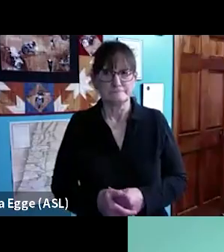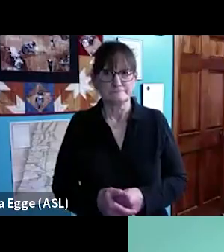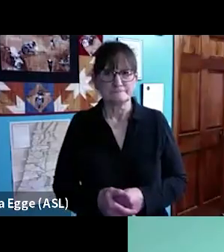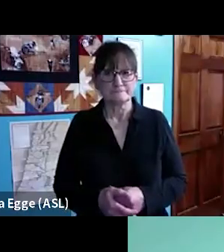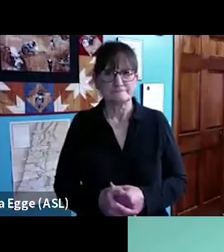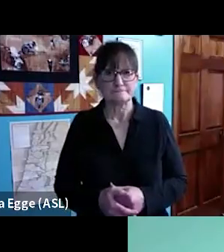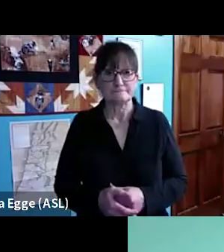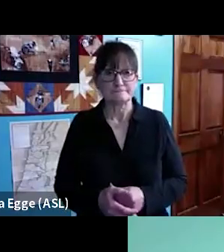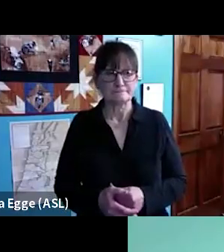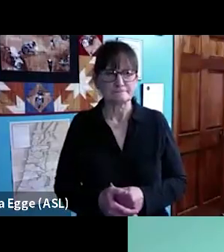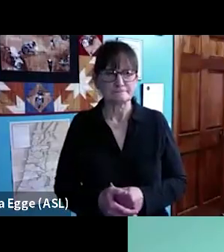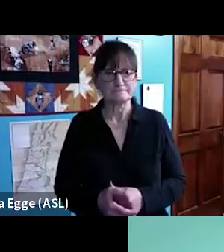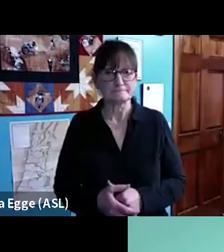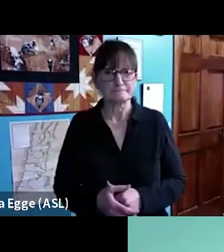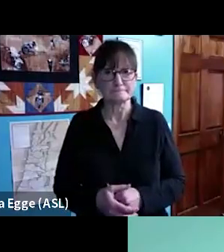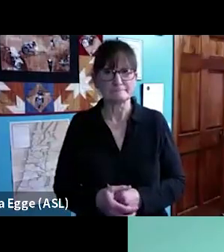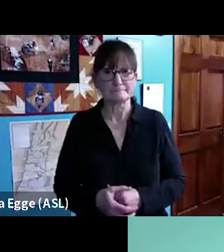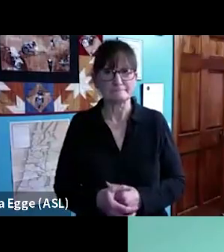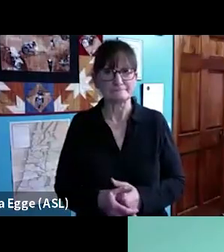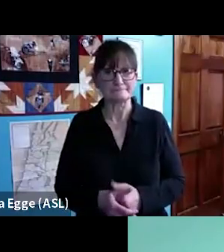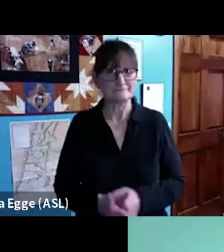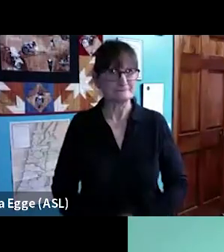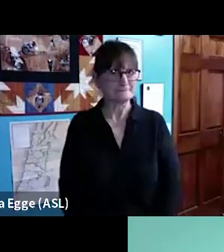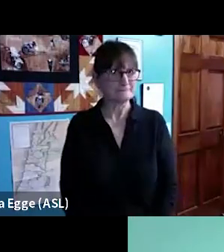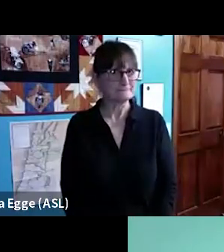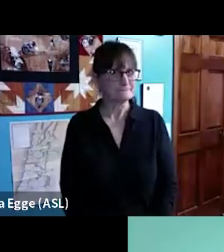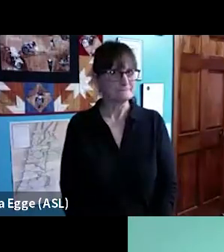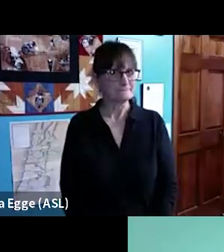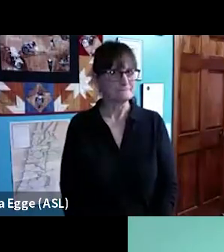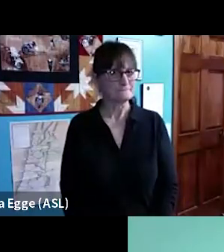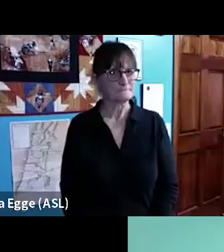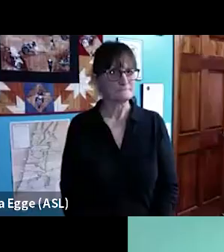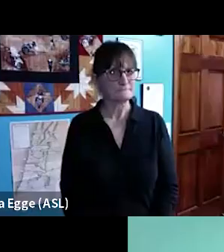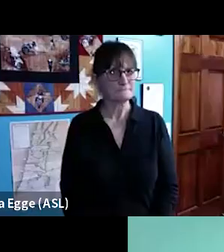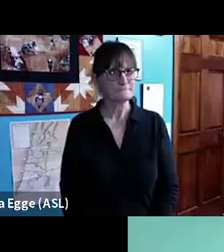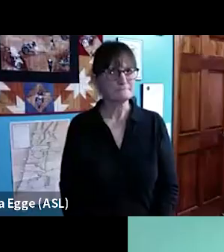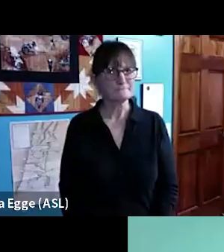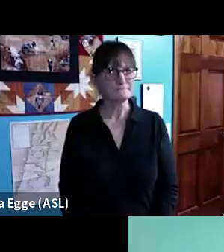sobre el uso de Electronic Records Express o ERE,